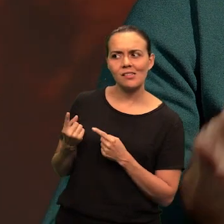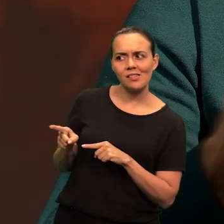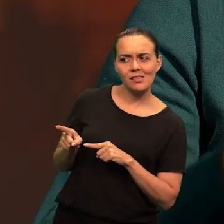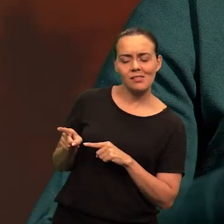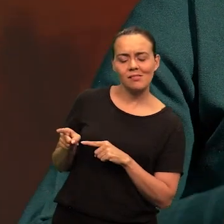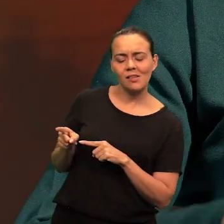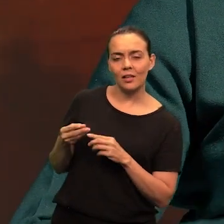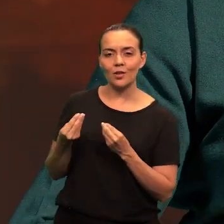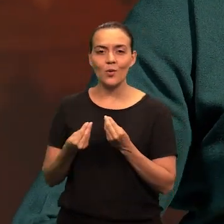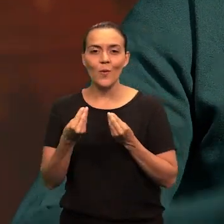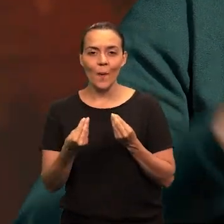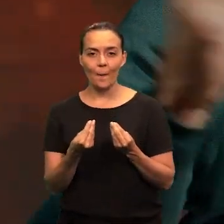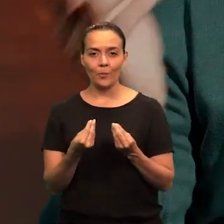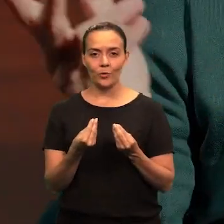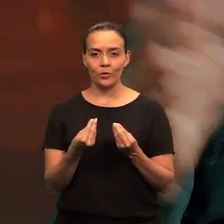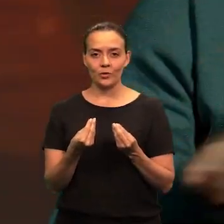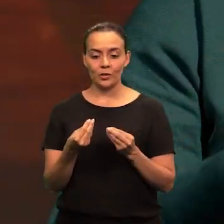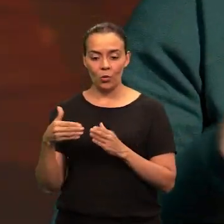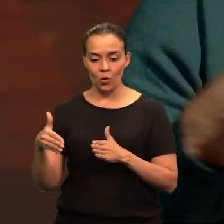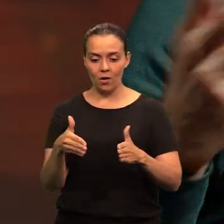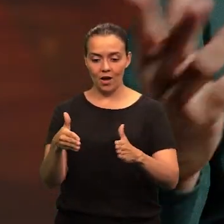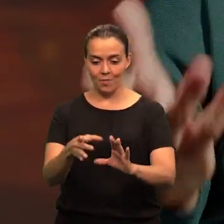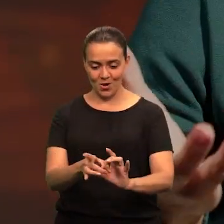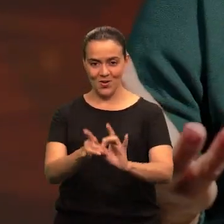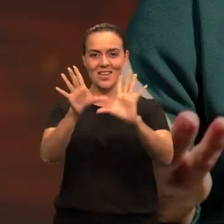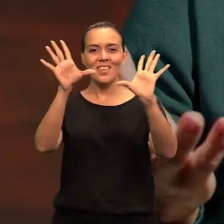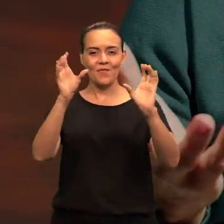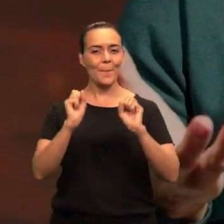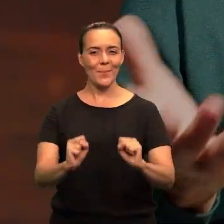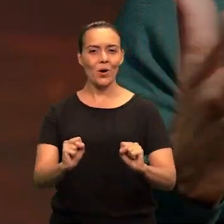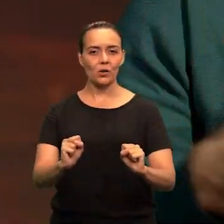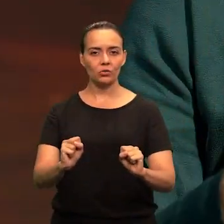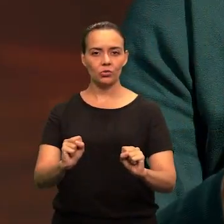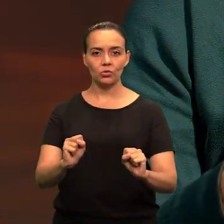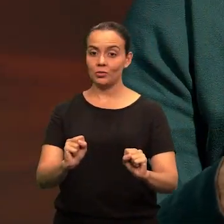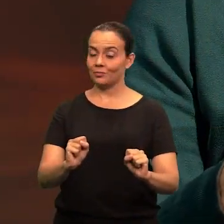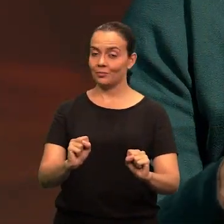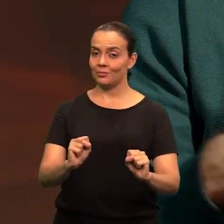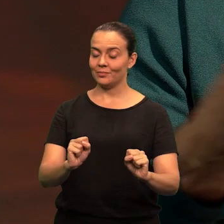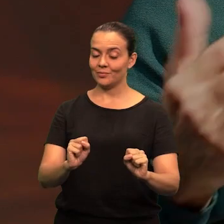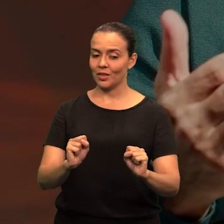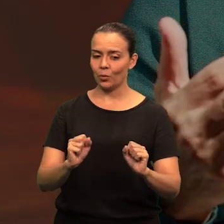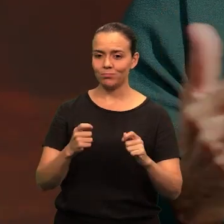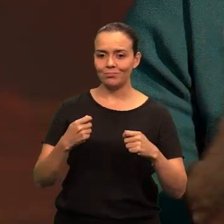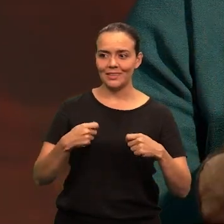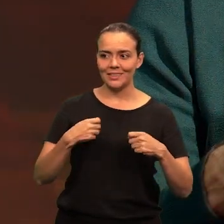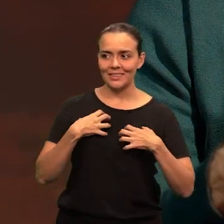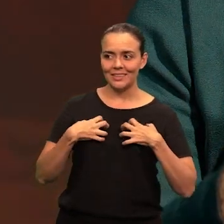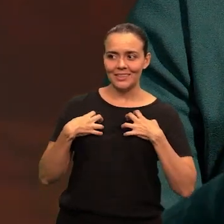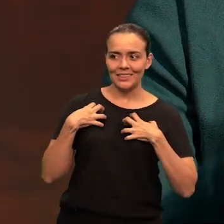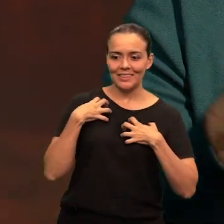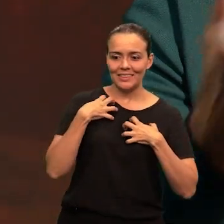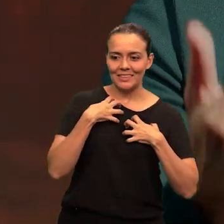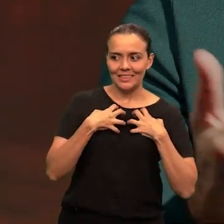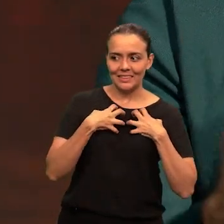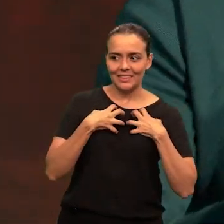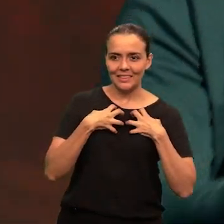não significa que nós tenhamos toda potência e todo o caminho seja livre. Ao contrário, essas rebeliões, muitas vezes, nos custaram